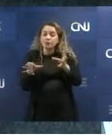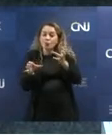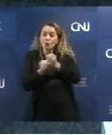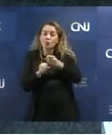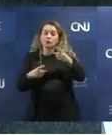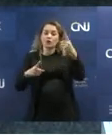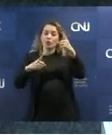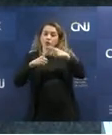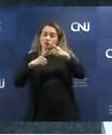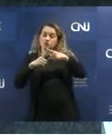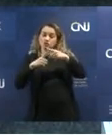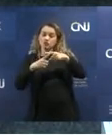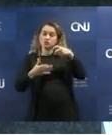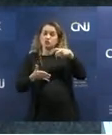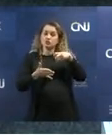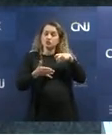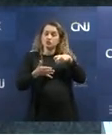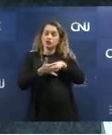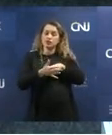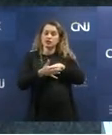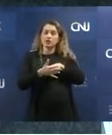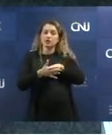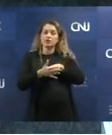É imprescindível que a imputação seja amparada em elementos.